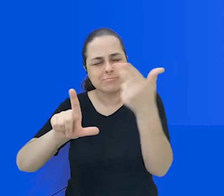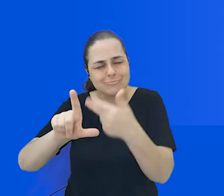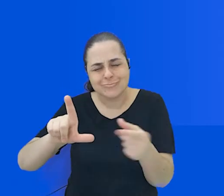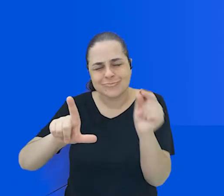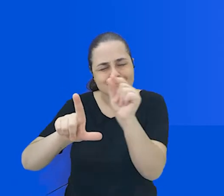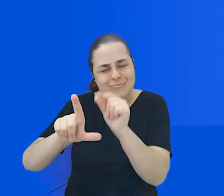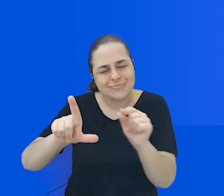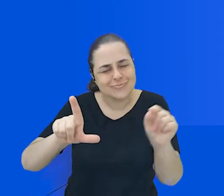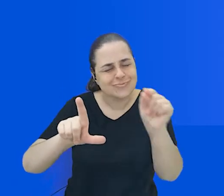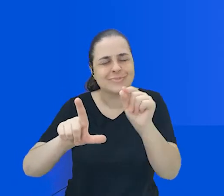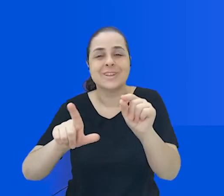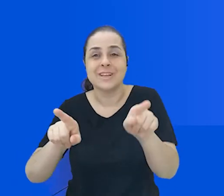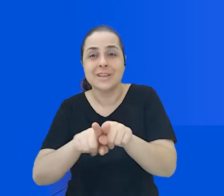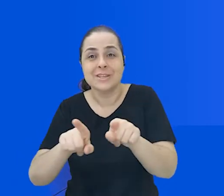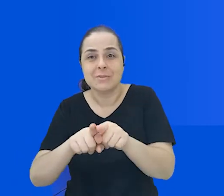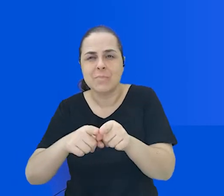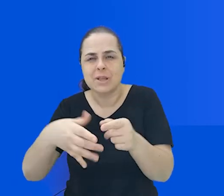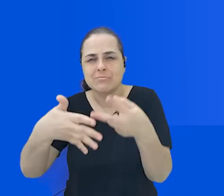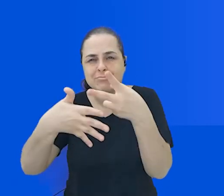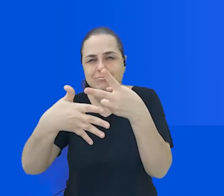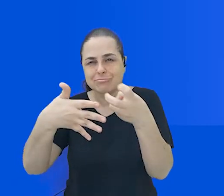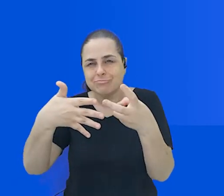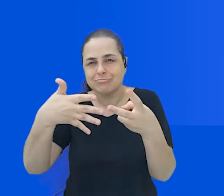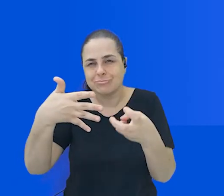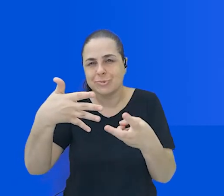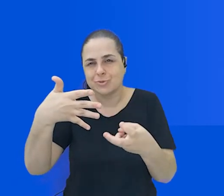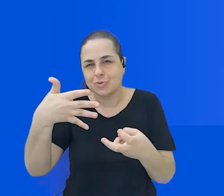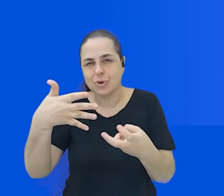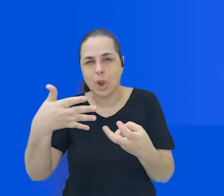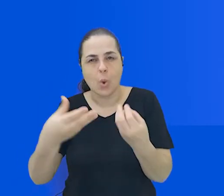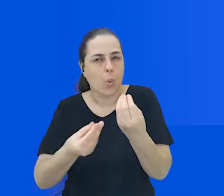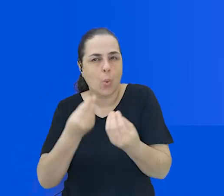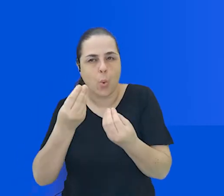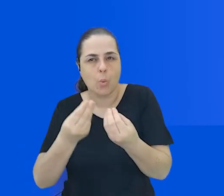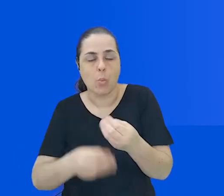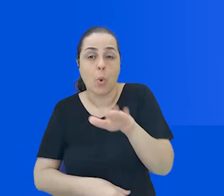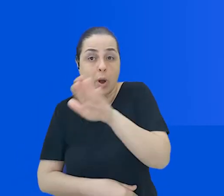ou campo sensorial que a gente está falando de alguma criança também com deficiência, por exemplo.